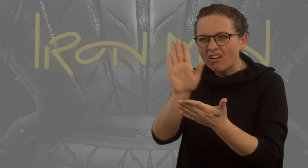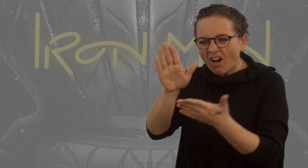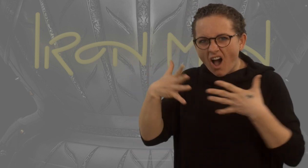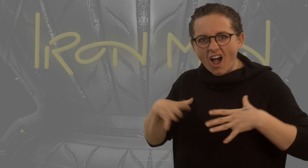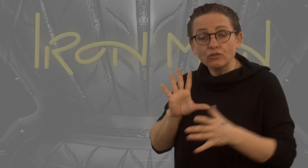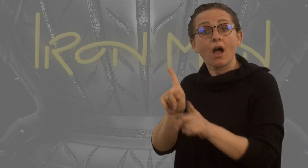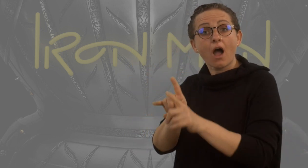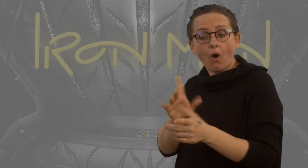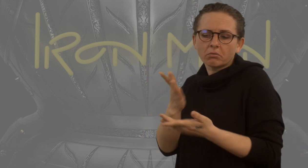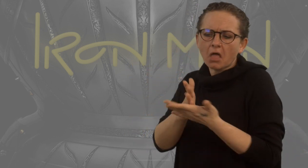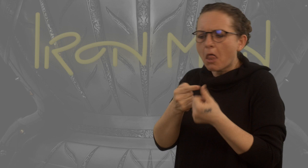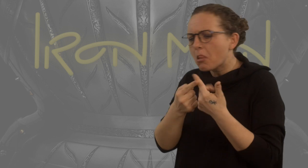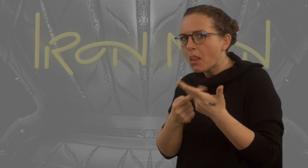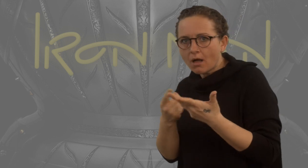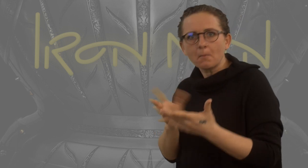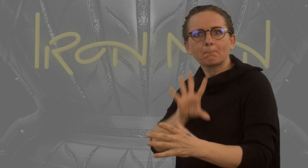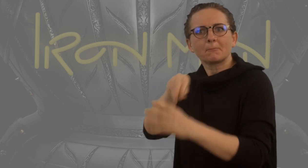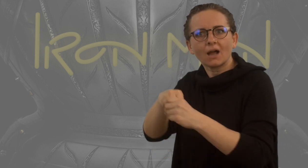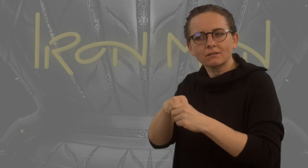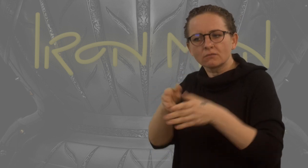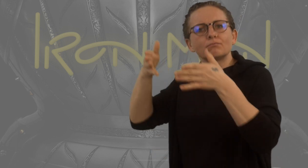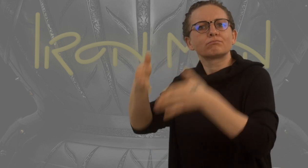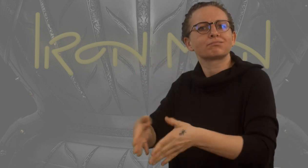waren Teile des Harnisch in Verwendung.